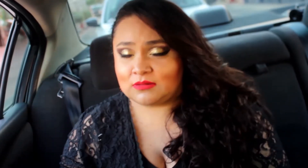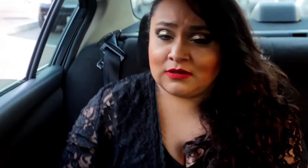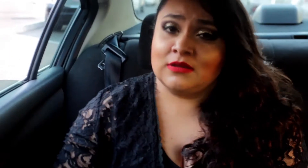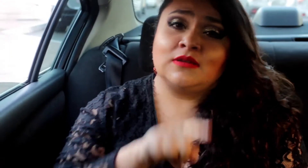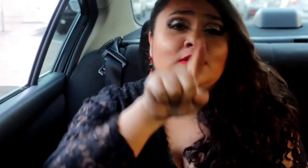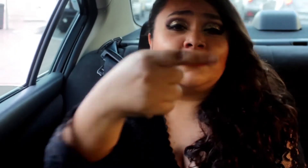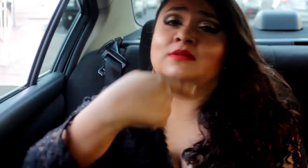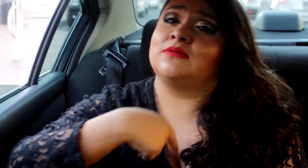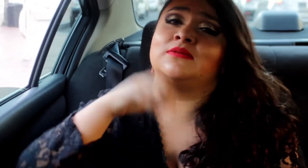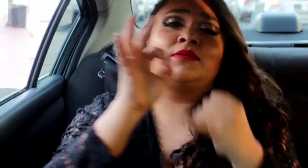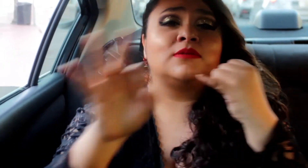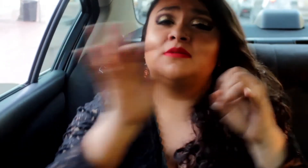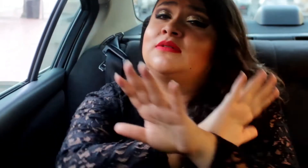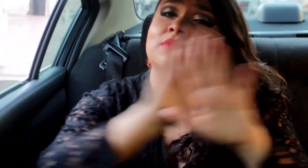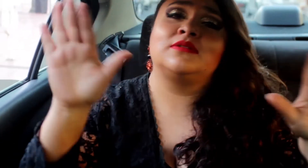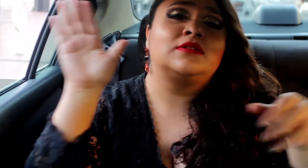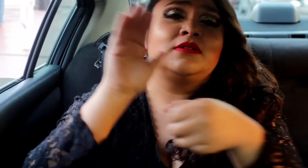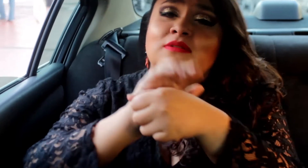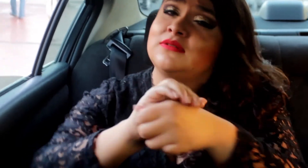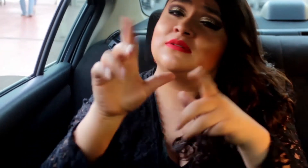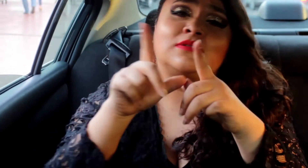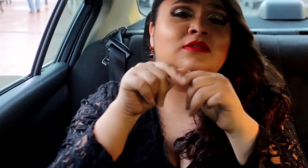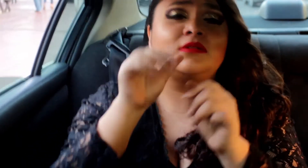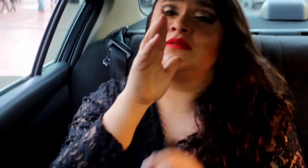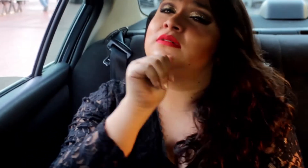cuando yo no puedo ya ni ser tu amiga